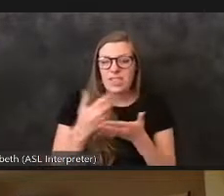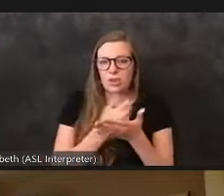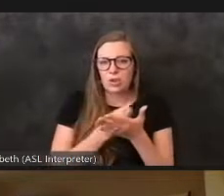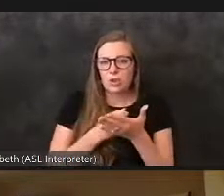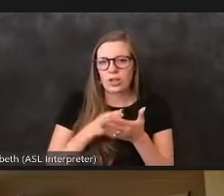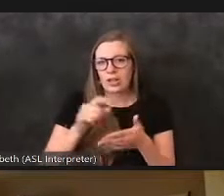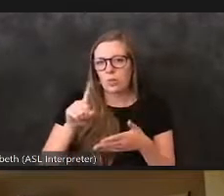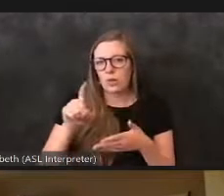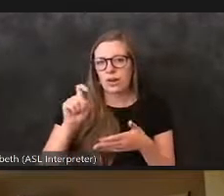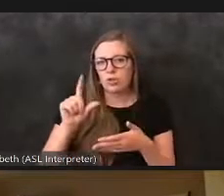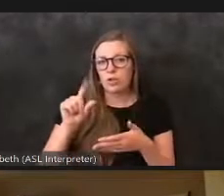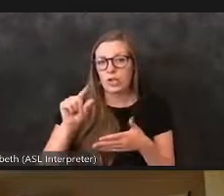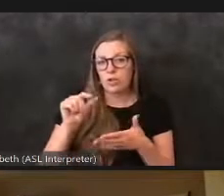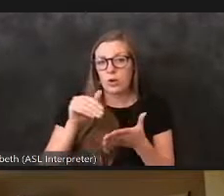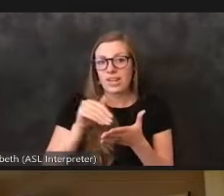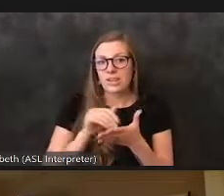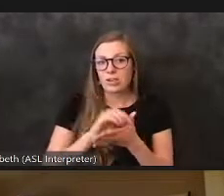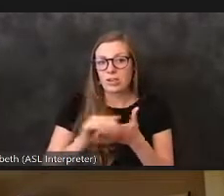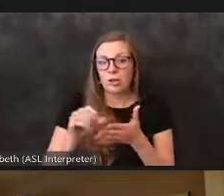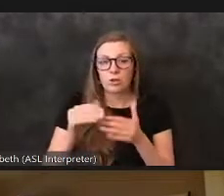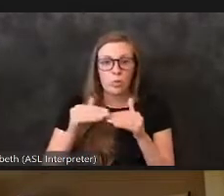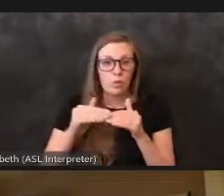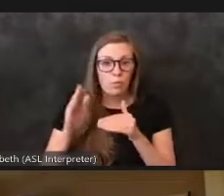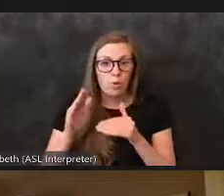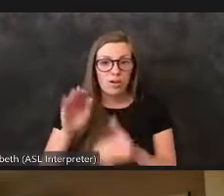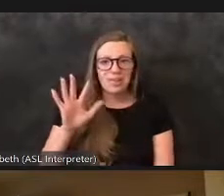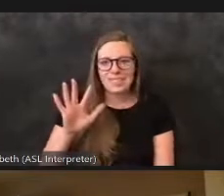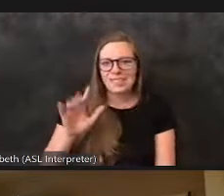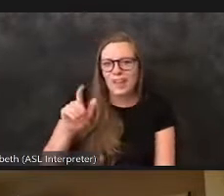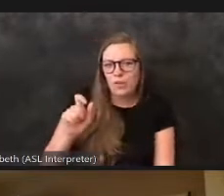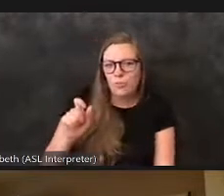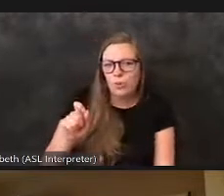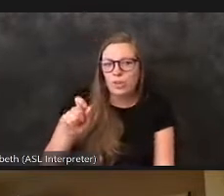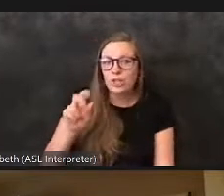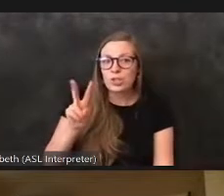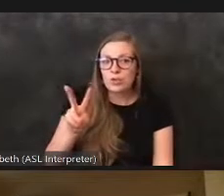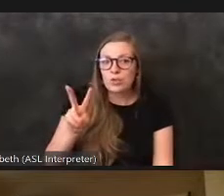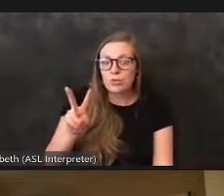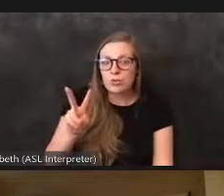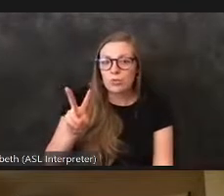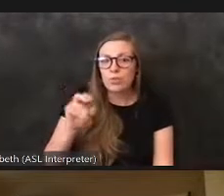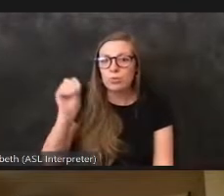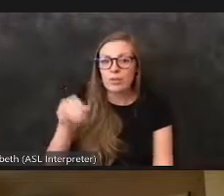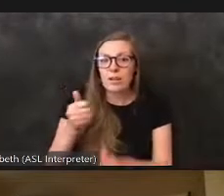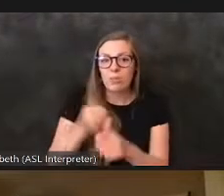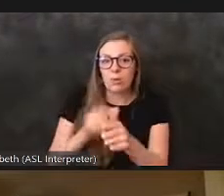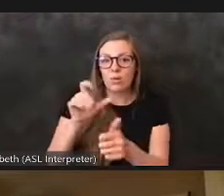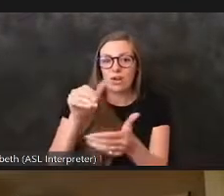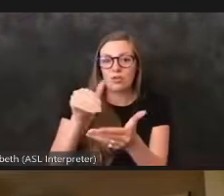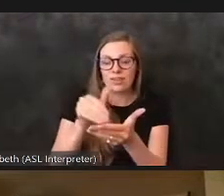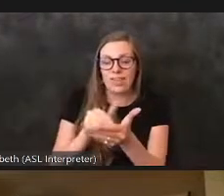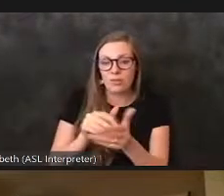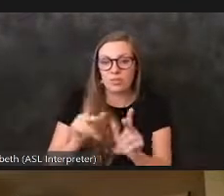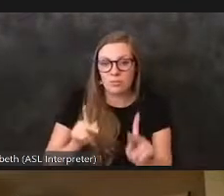realizando 120000 dólares o más 5.2 por cien mil personas.